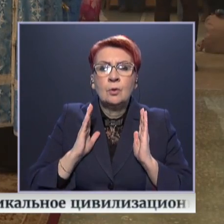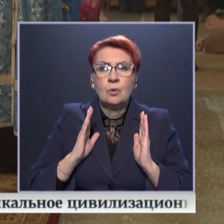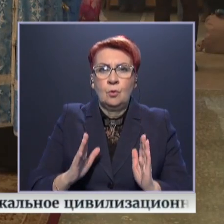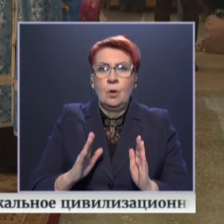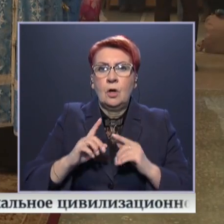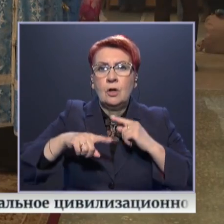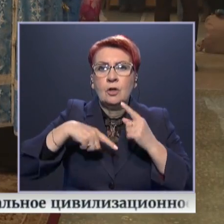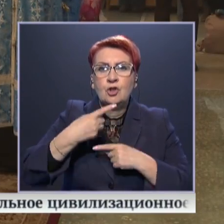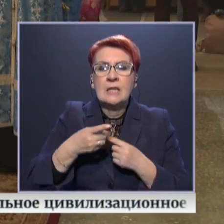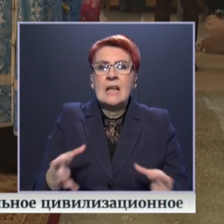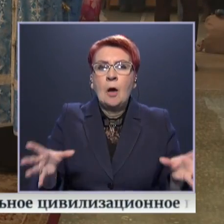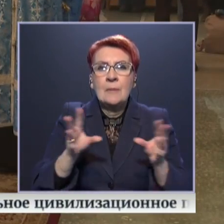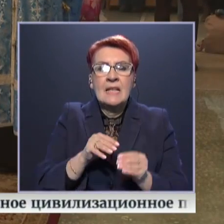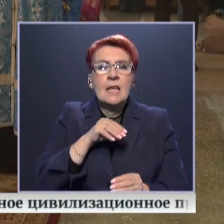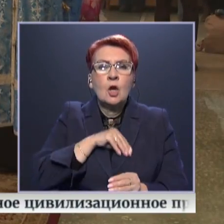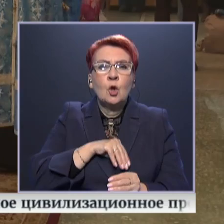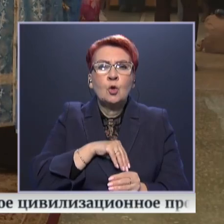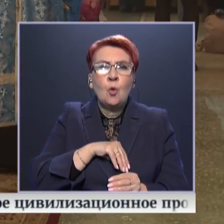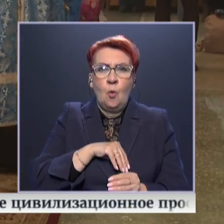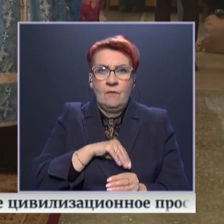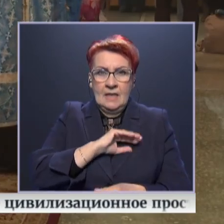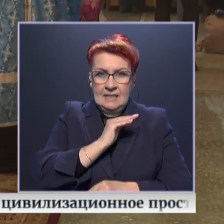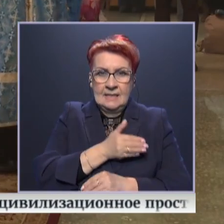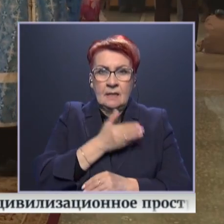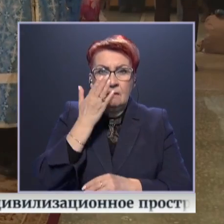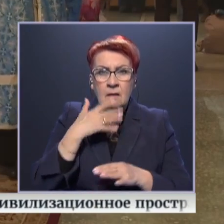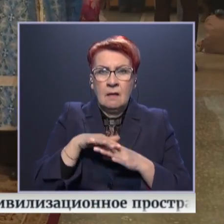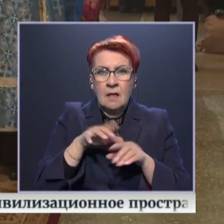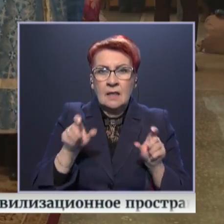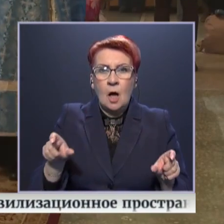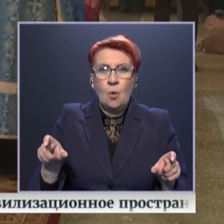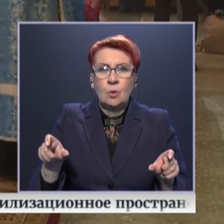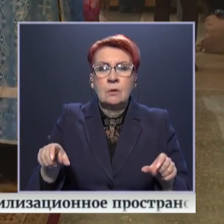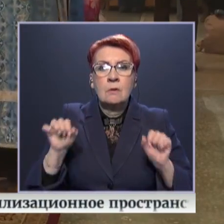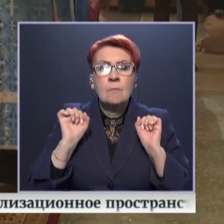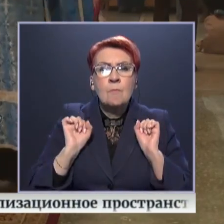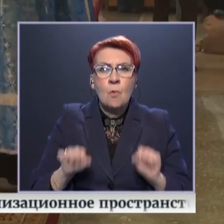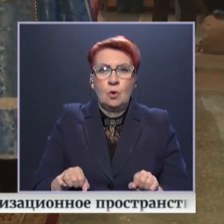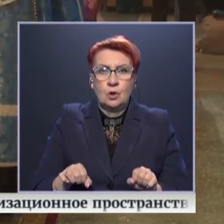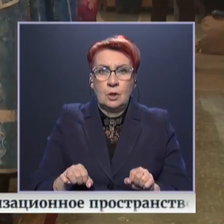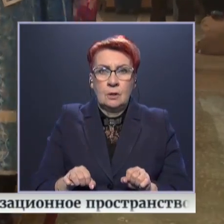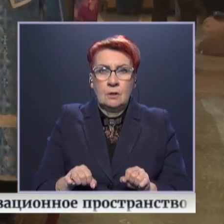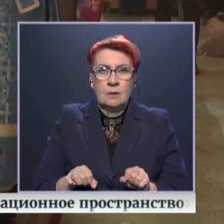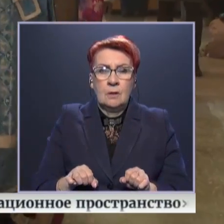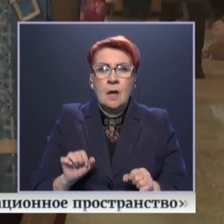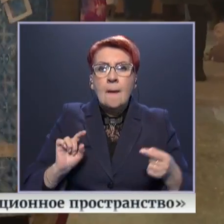через объединение духовных сил народ может противостоять